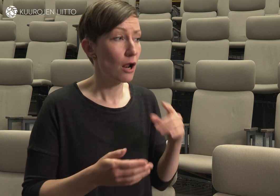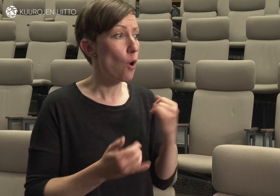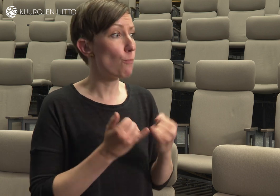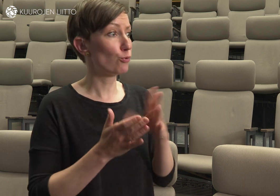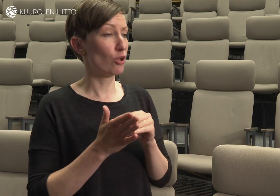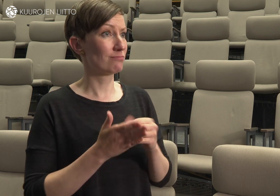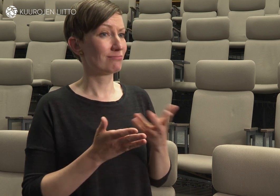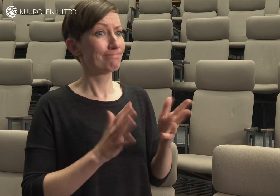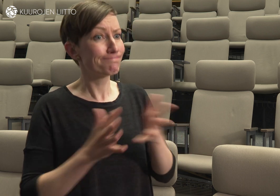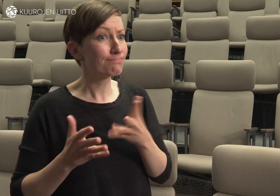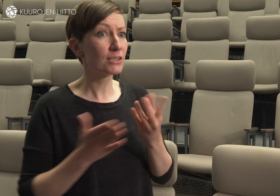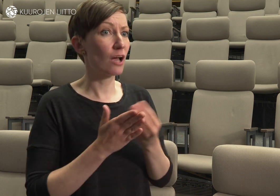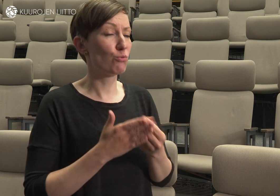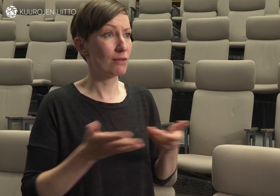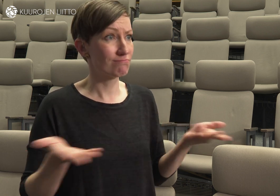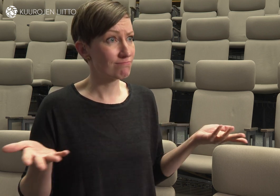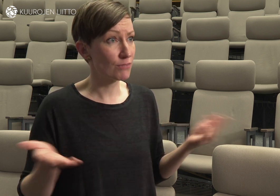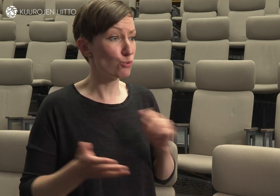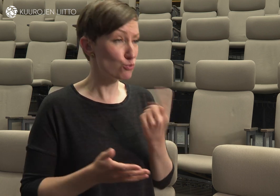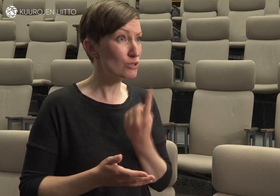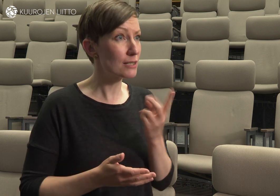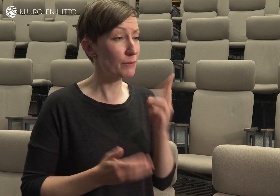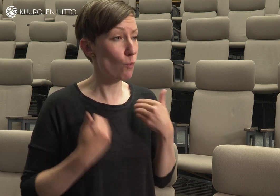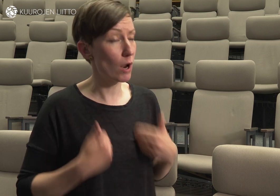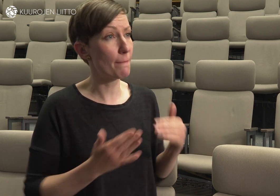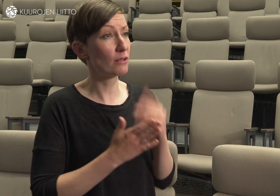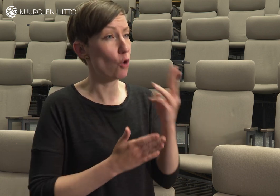ja lopputuloksena oli se, että Ida eli elämänsä viimeiset 30 vuotta -